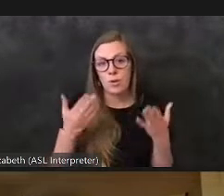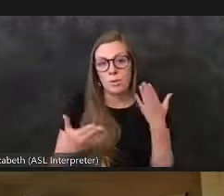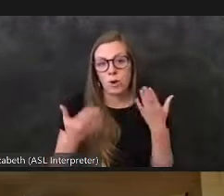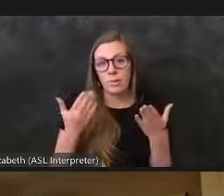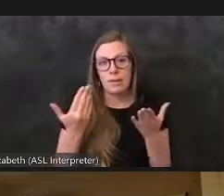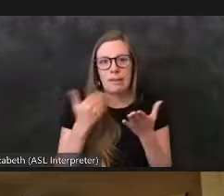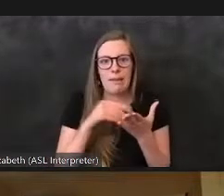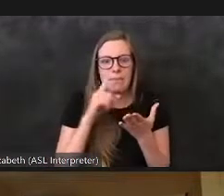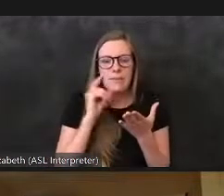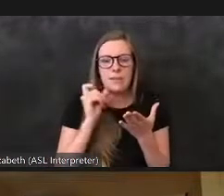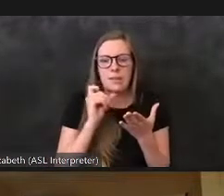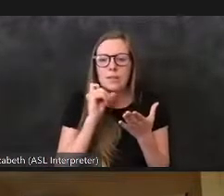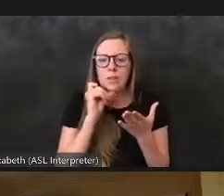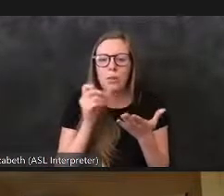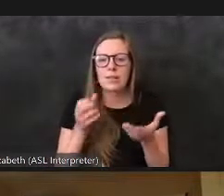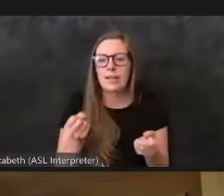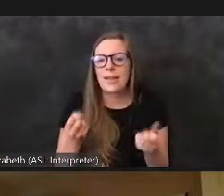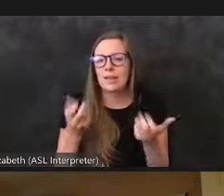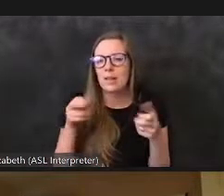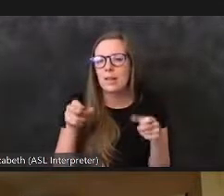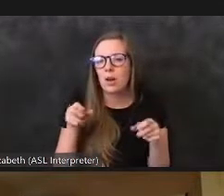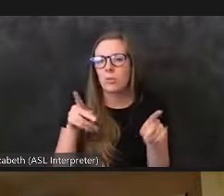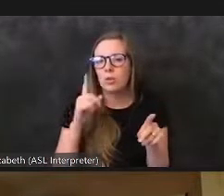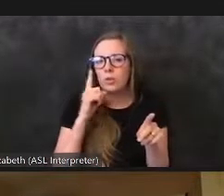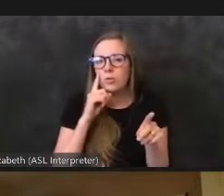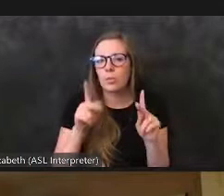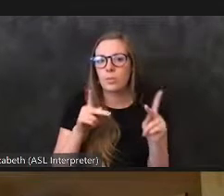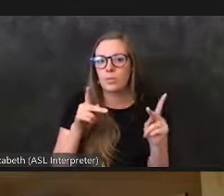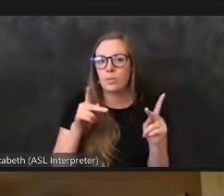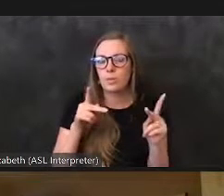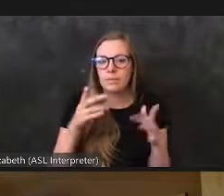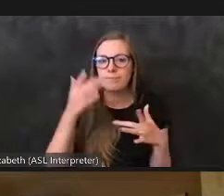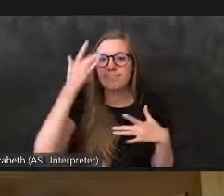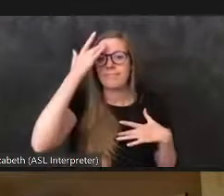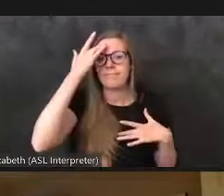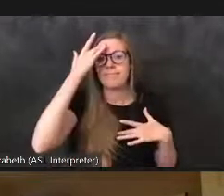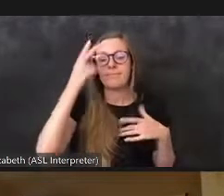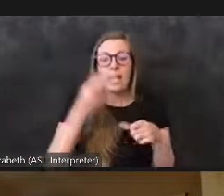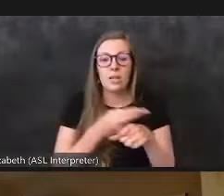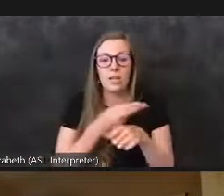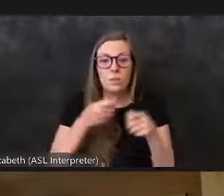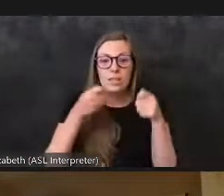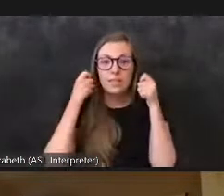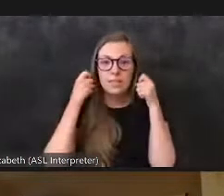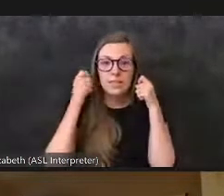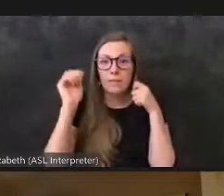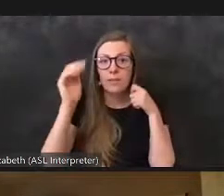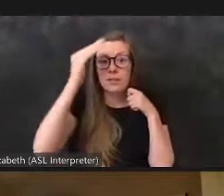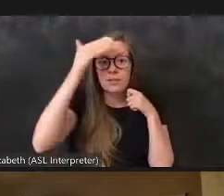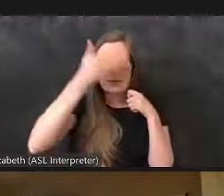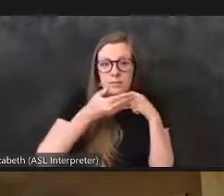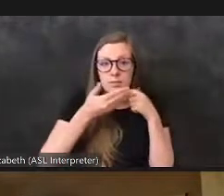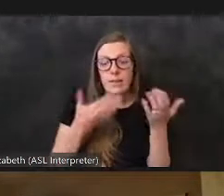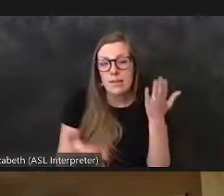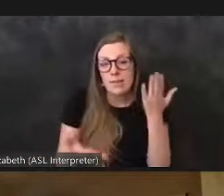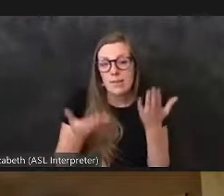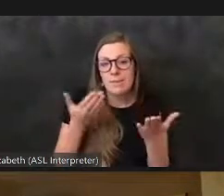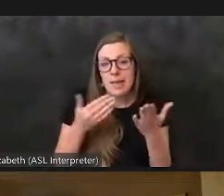mano entre lo que es endemoniado debido el hecho de que demenos y el uso de cubiertas faciales